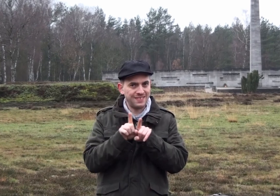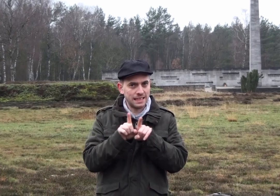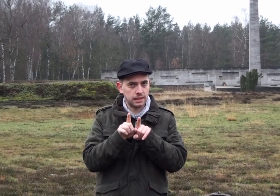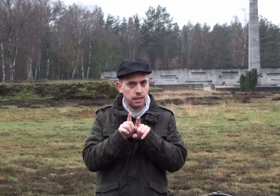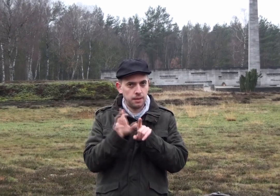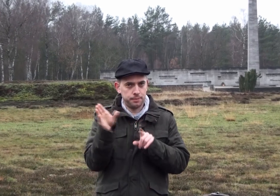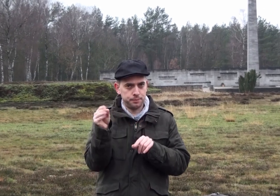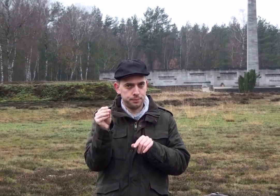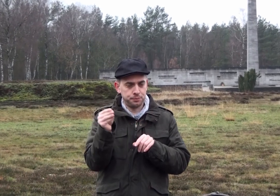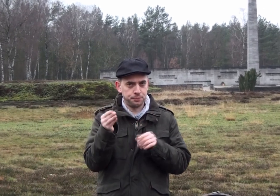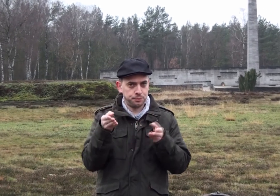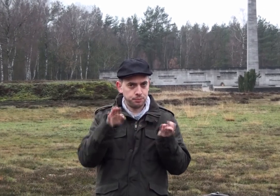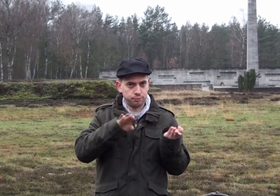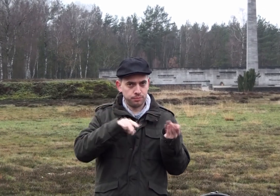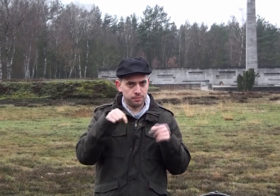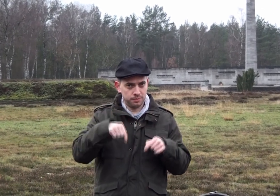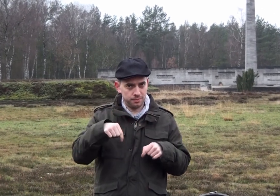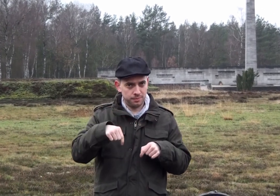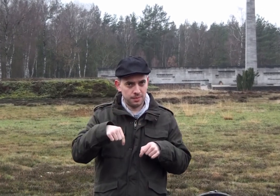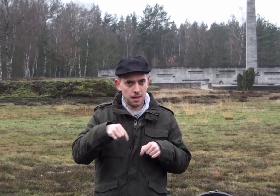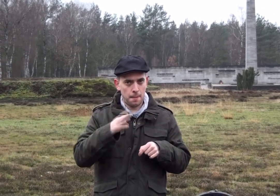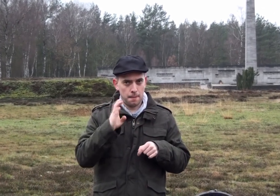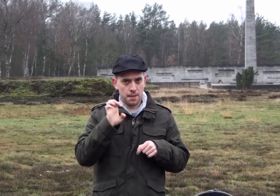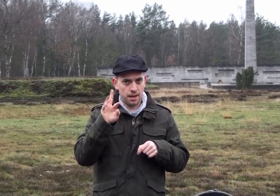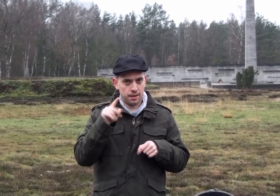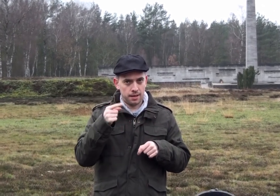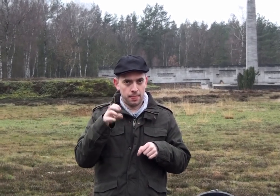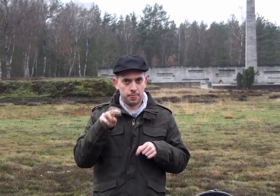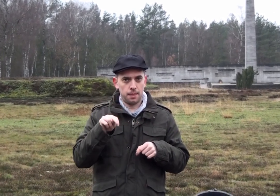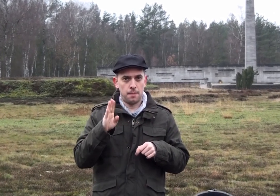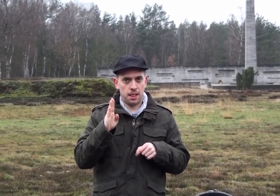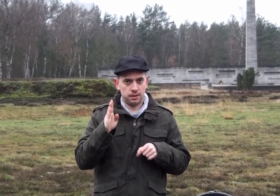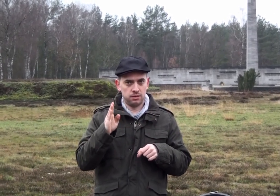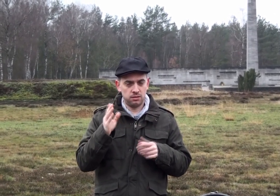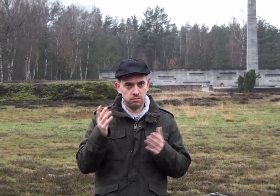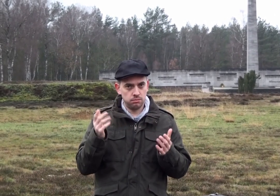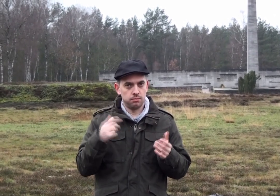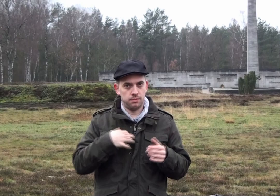Sie und ihre Schwester sind in Bergen-Belsen gestorben.